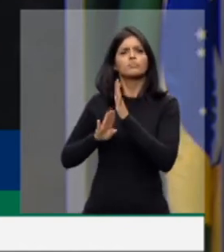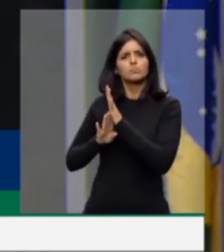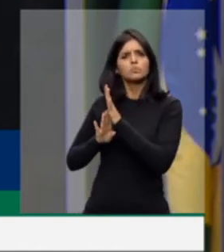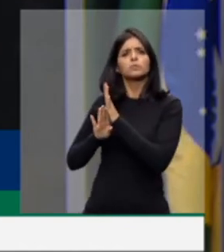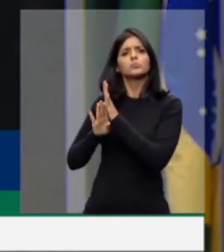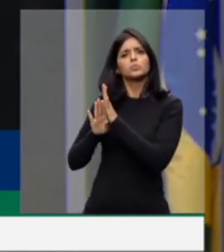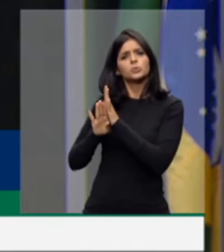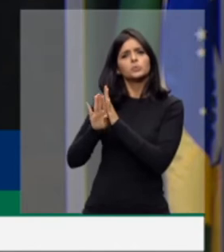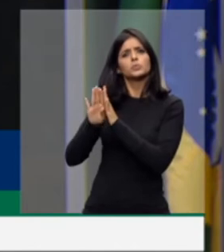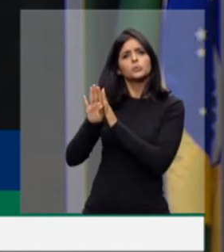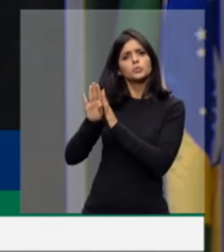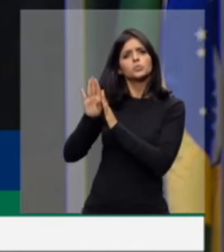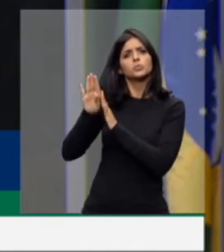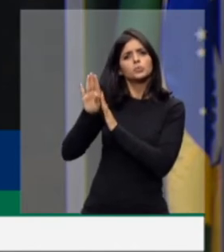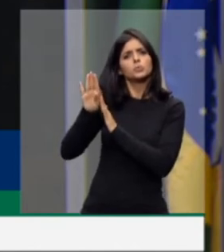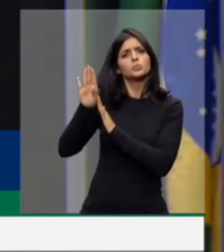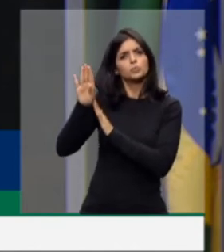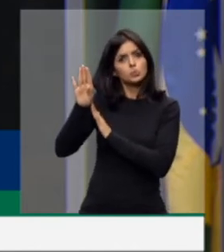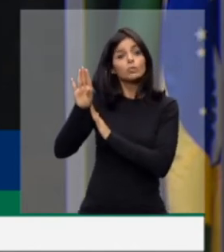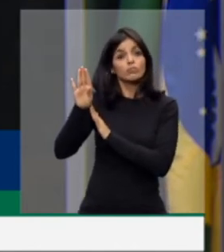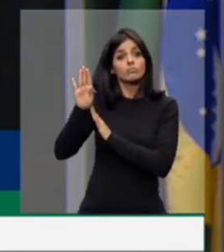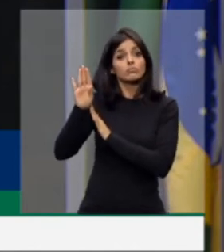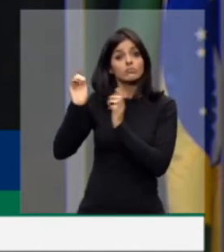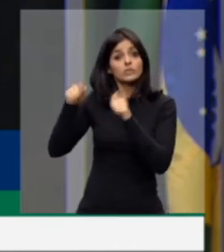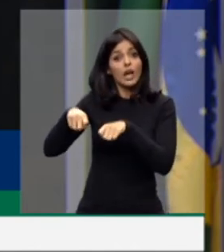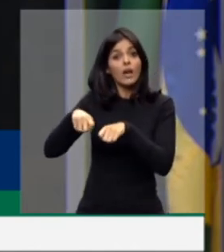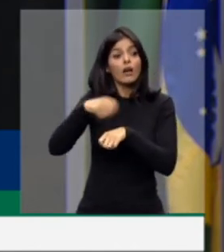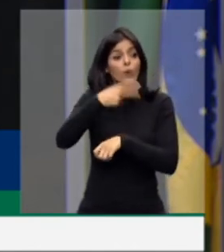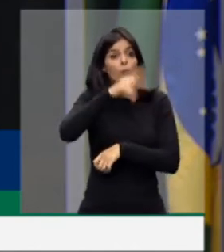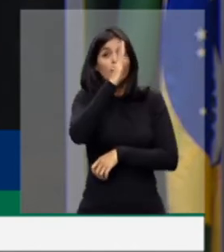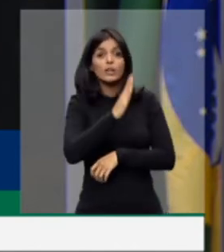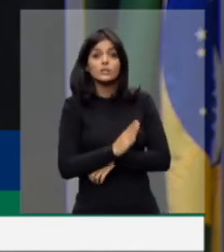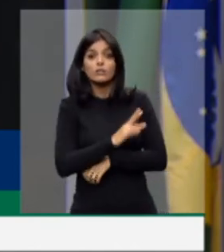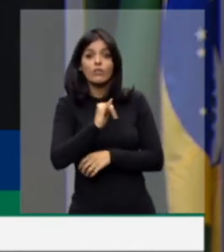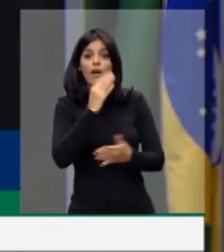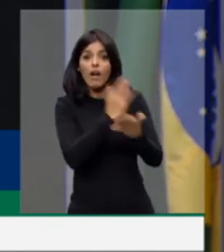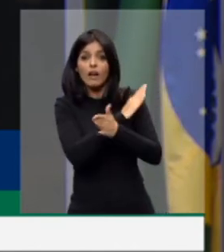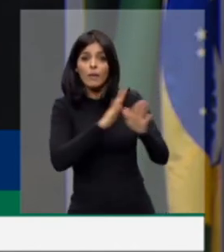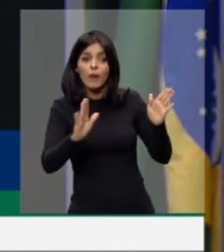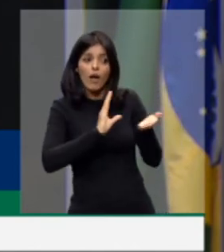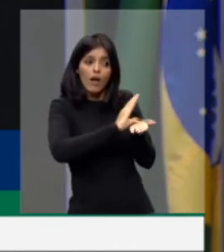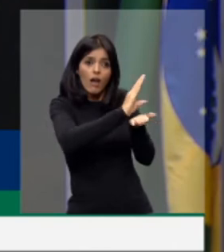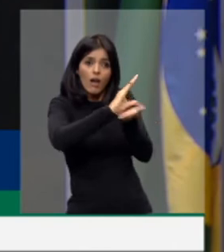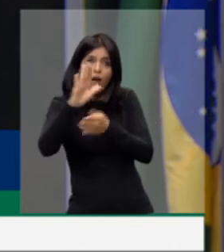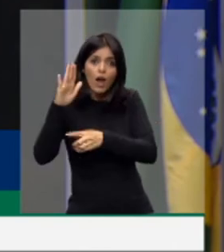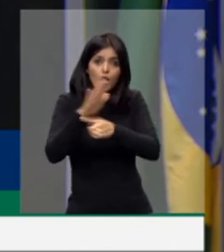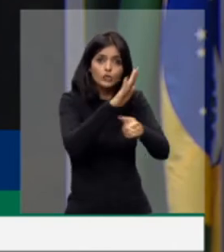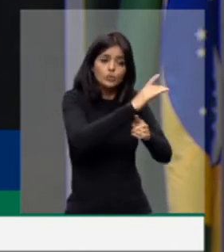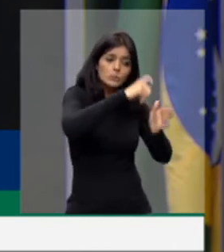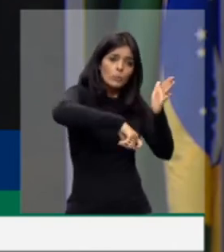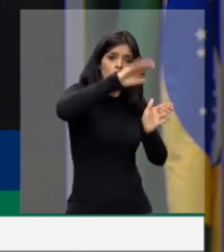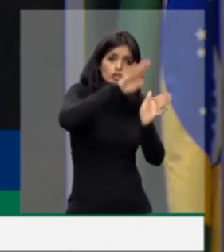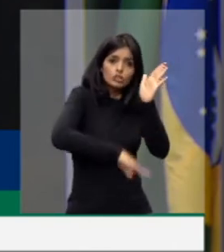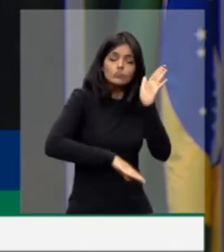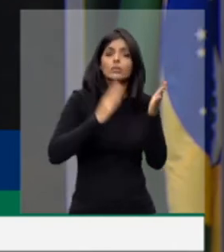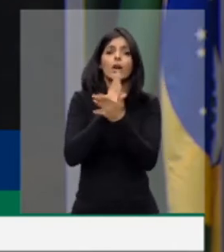ESTADOS UNIDOS, É UMA CURVA CRESCENTE. E NÓS NÃO PODEMOS CONDENAR O BRASIL AO ATRASO. SE É PARA ACABAR O SUBSÍDIO,